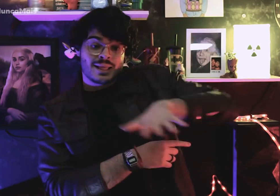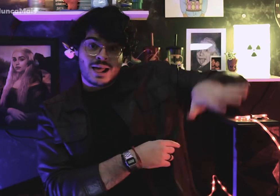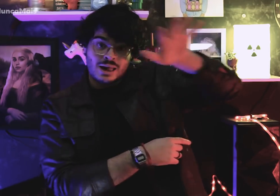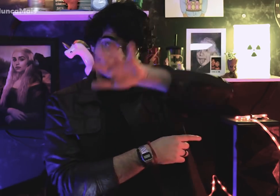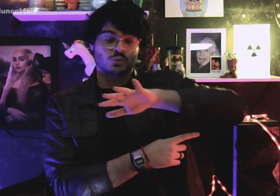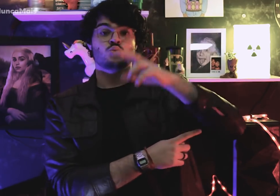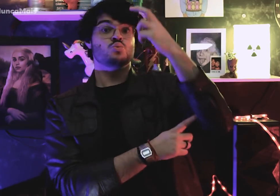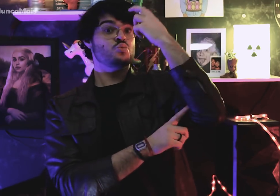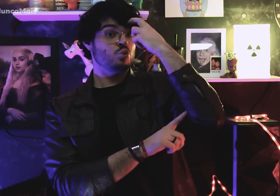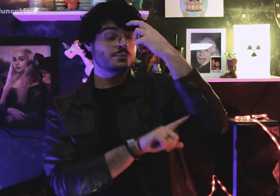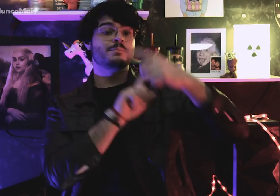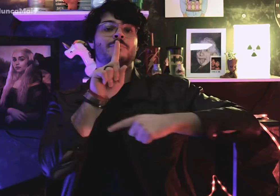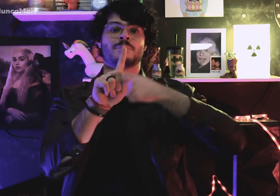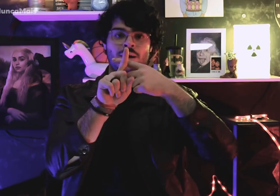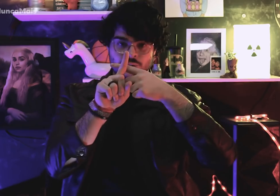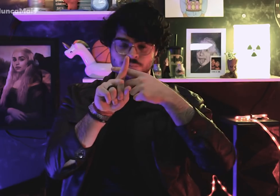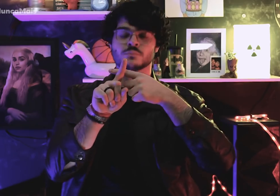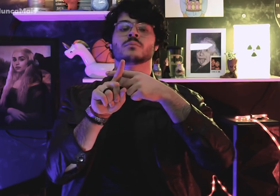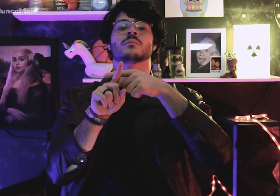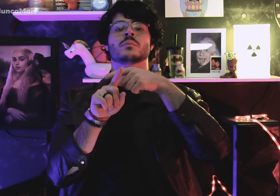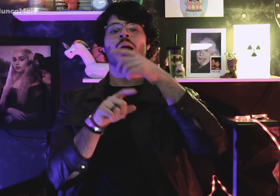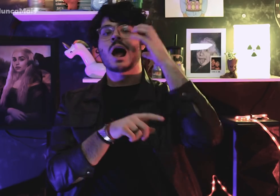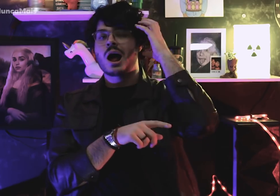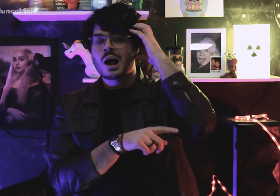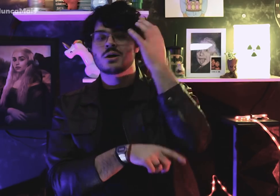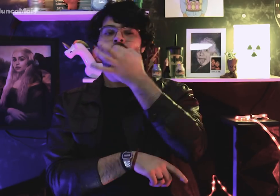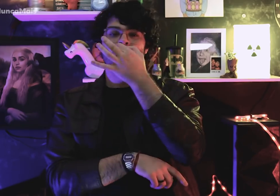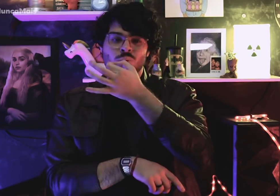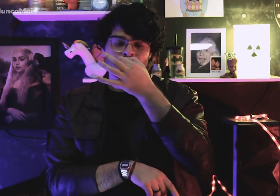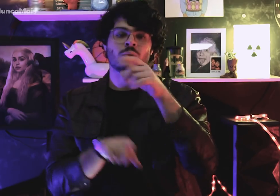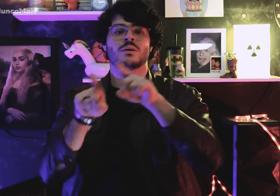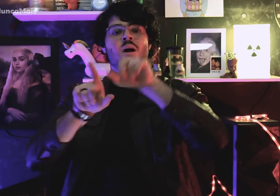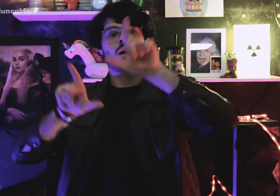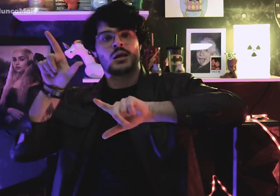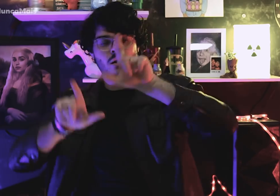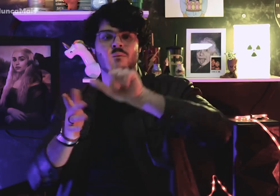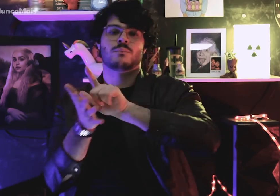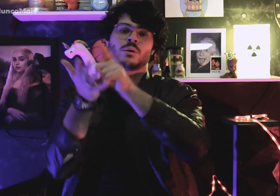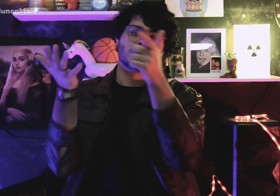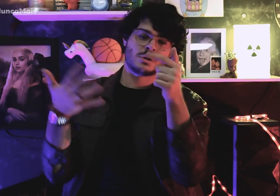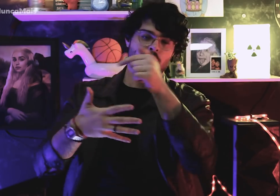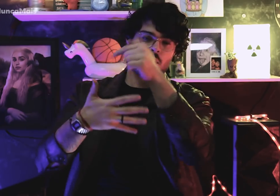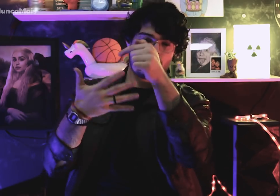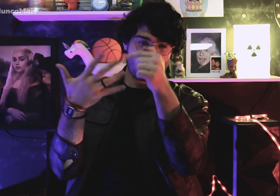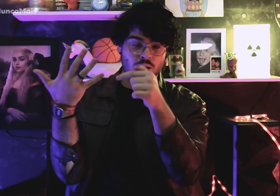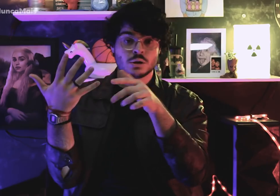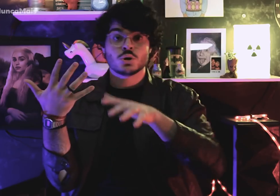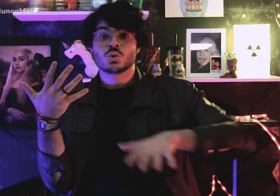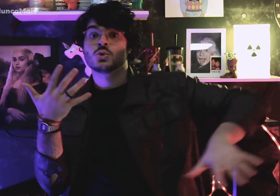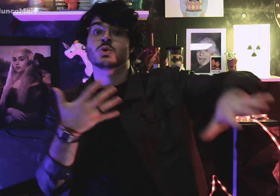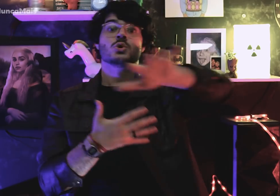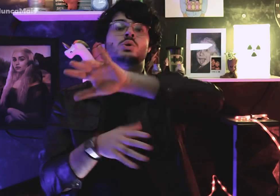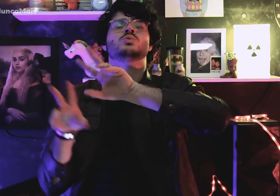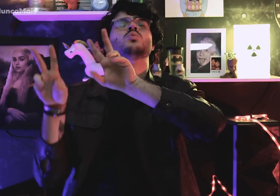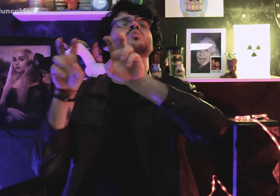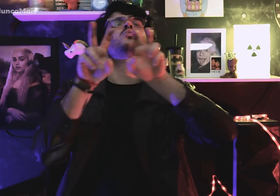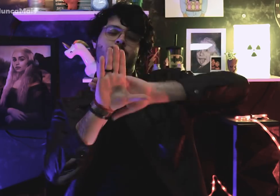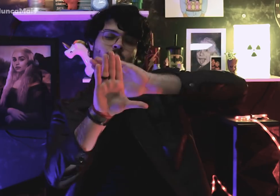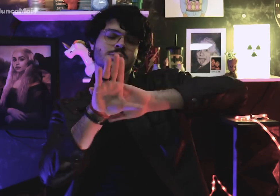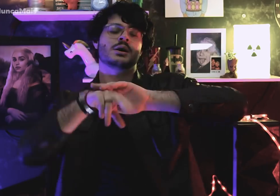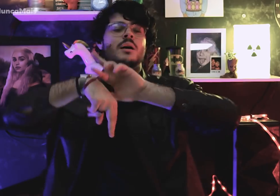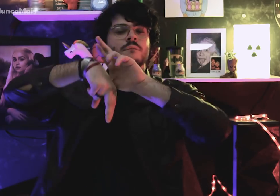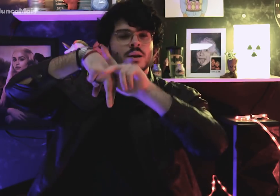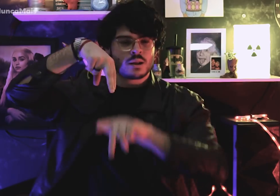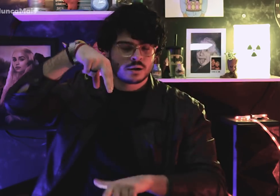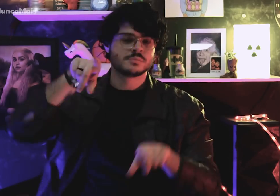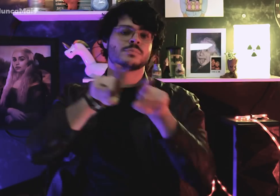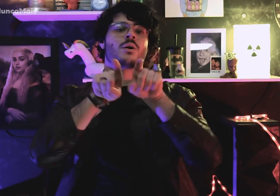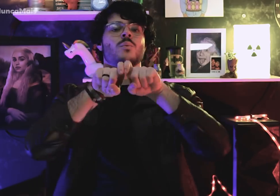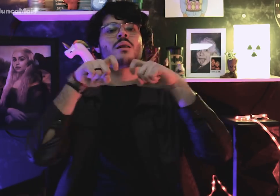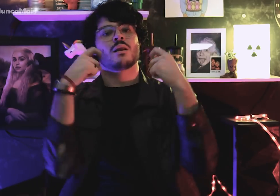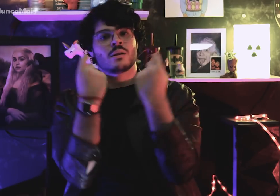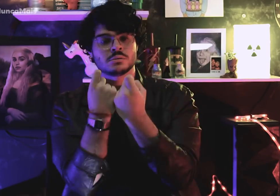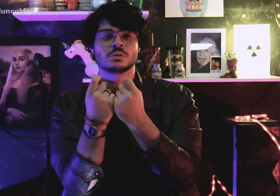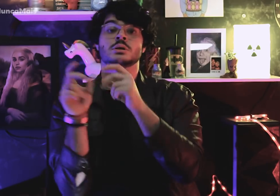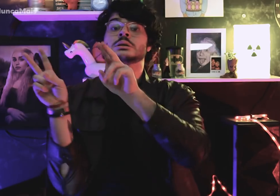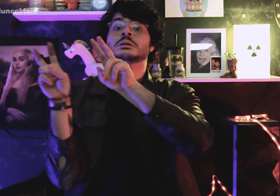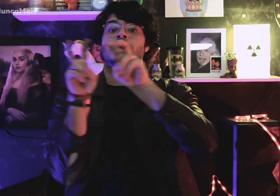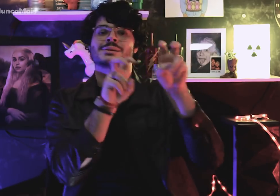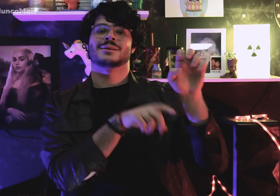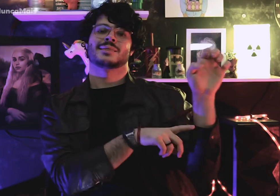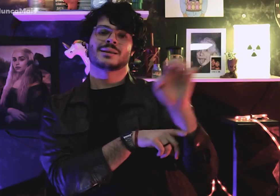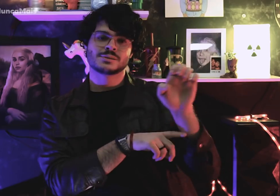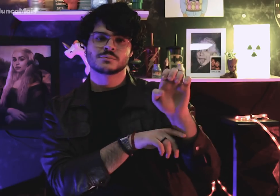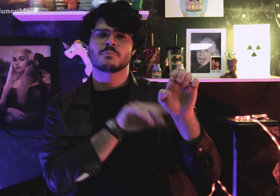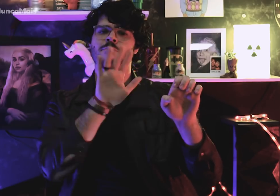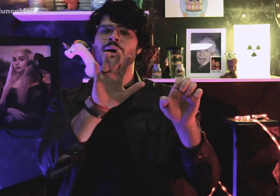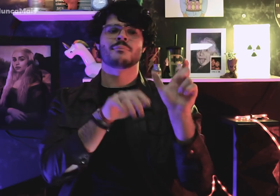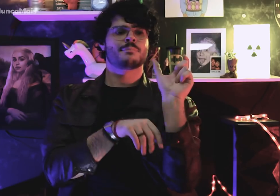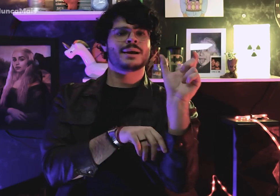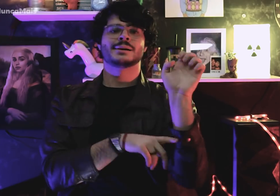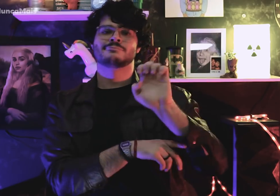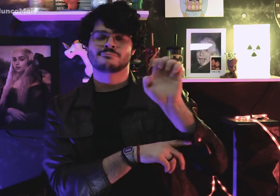contra a ideologia de gênero, sexualidade e a temática da homossexualidade.